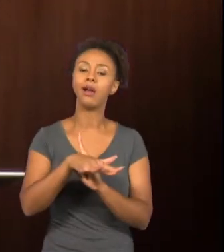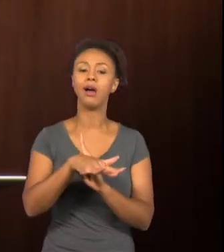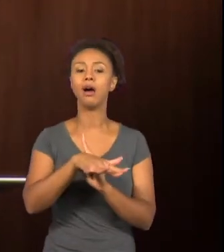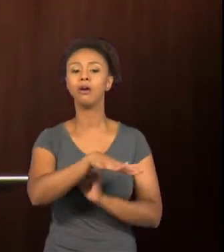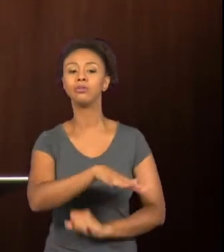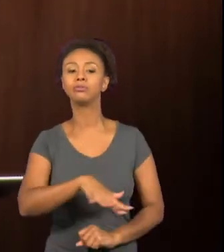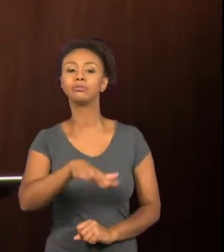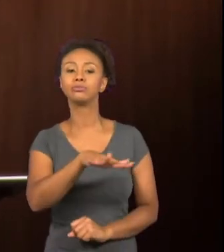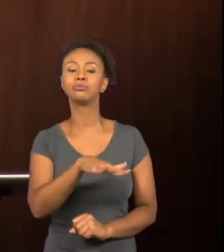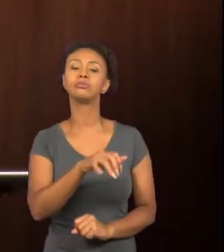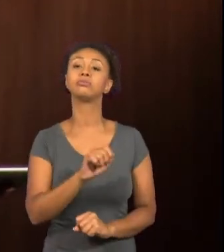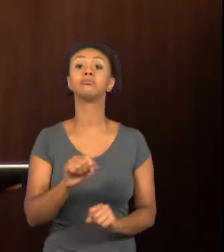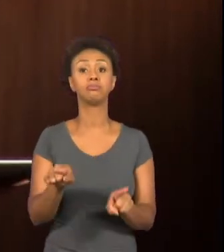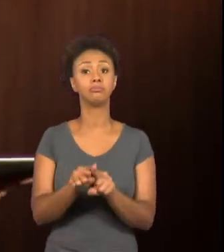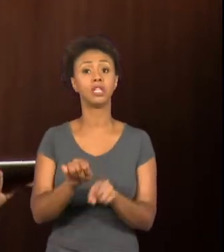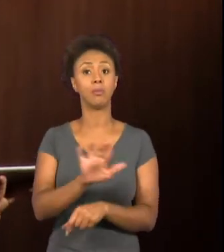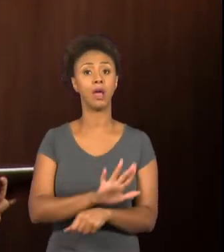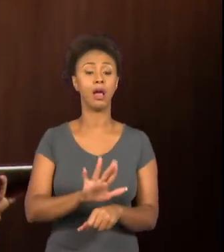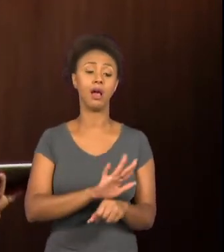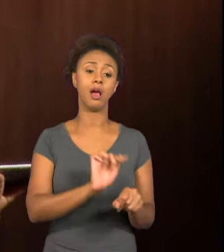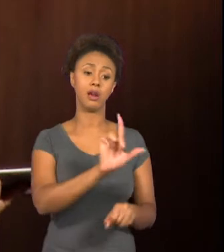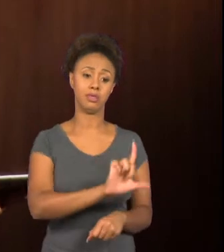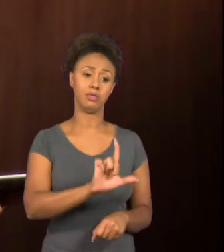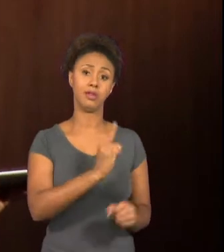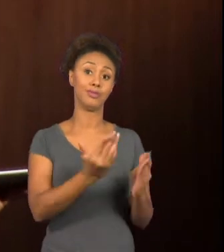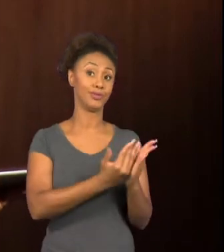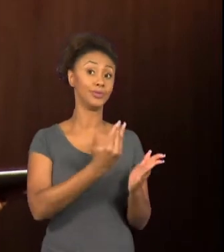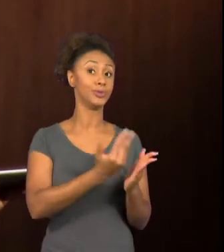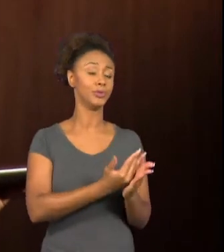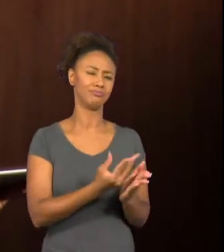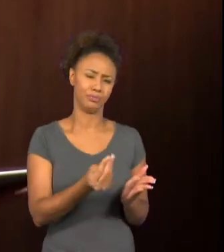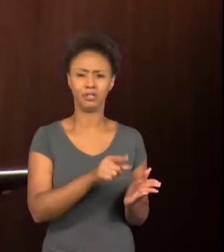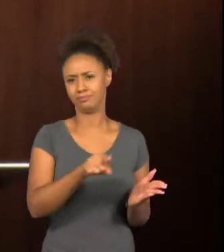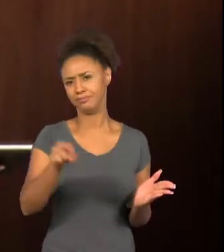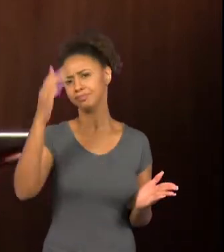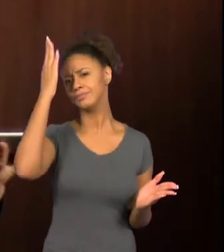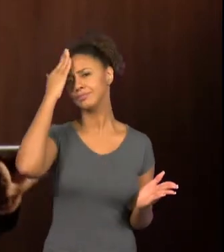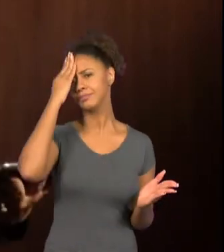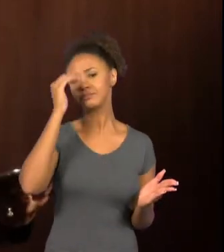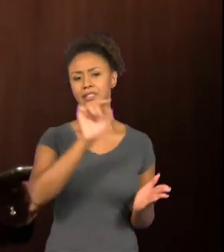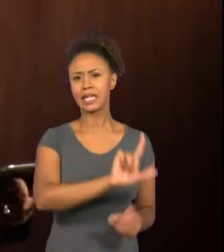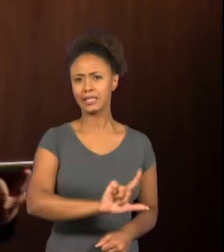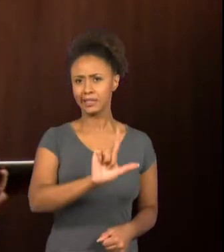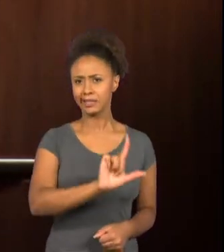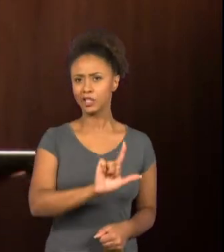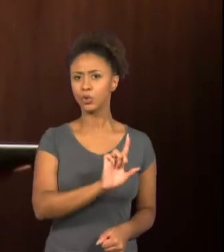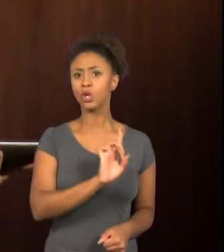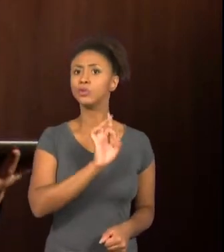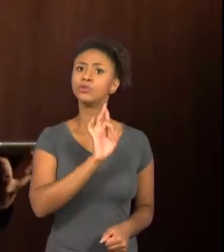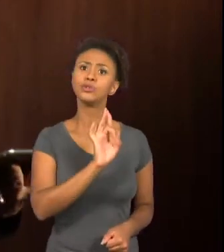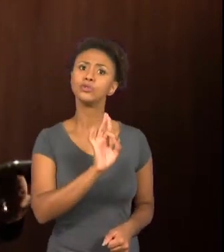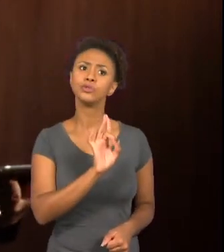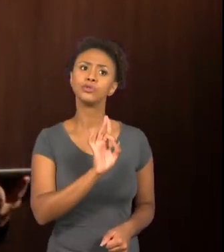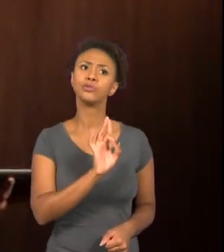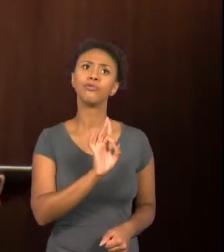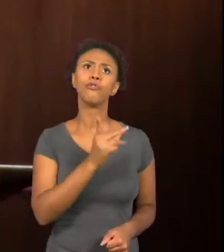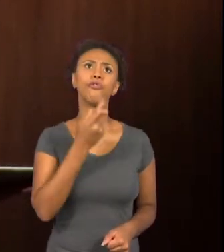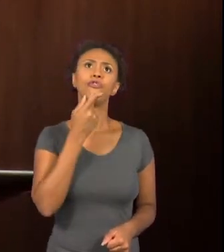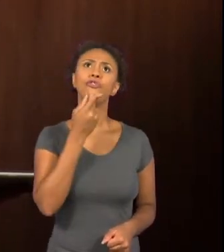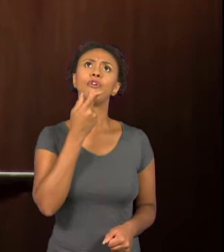LITERATURA, PORQUE VOCÊS SABEM QUE A LITERATURA NÃO SE FURTA A FALAR DE NADA, TUDO É ASSUNTO